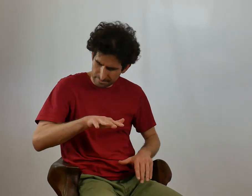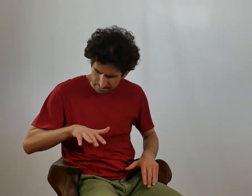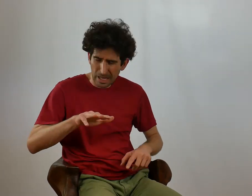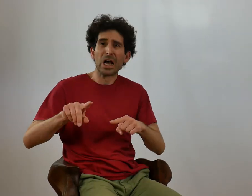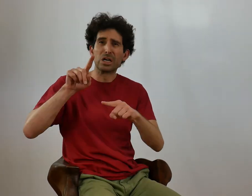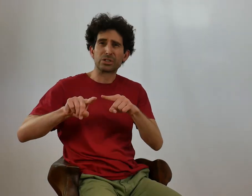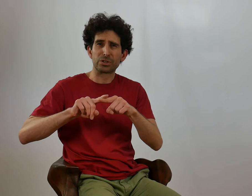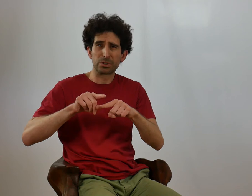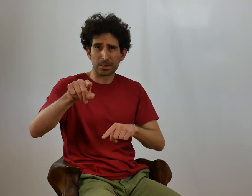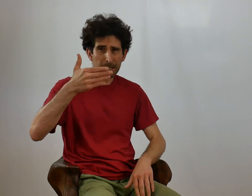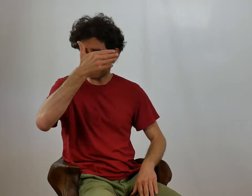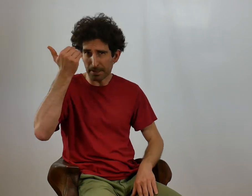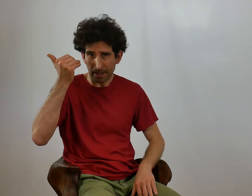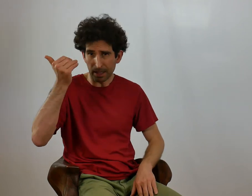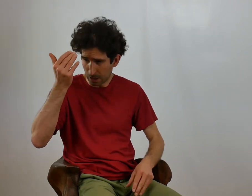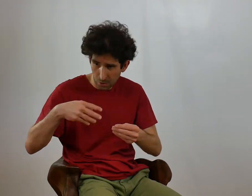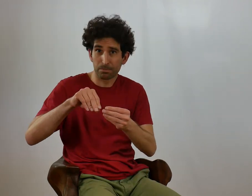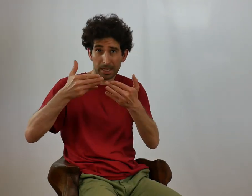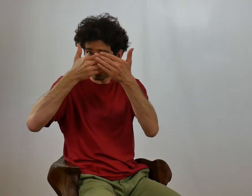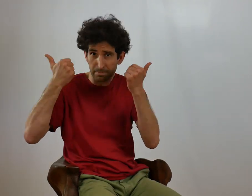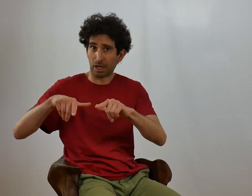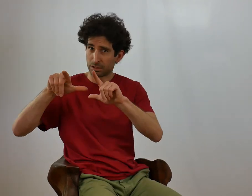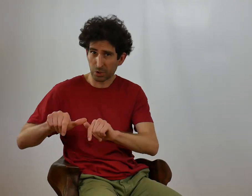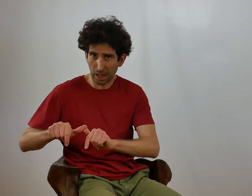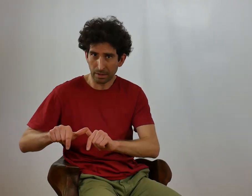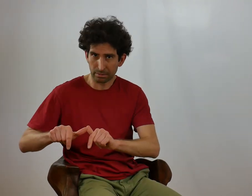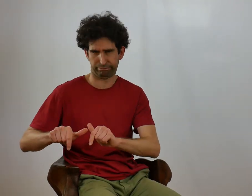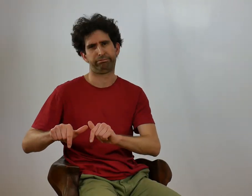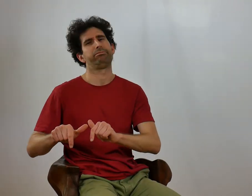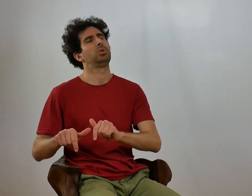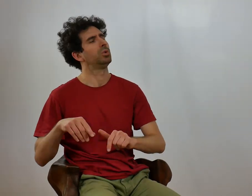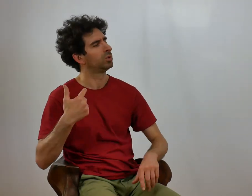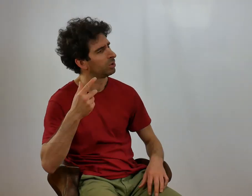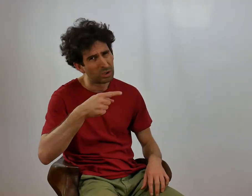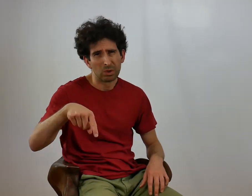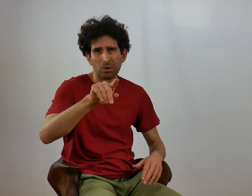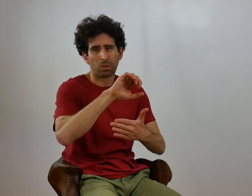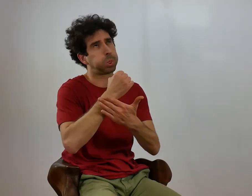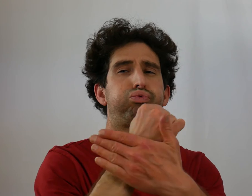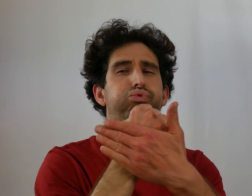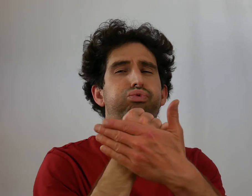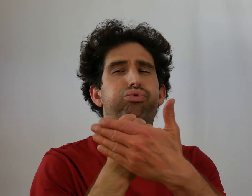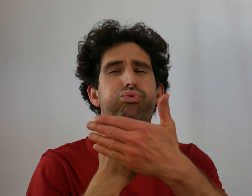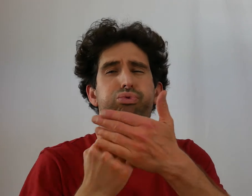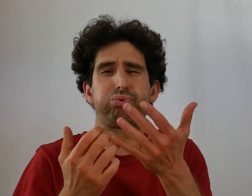Il y a des choses que vous ne savez pas que vous ne savez pas. Oh làlà, vous voilà noyés.